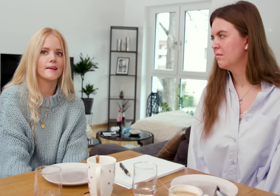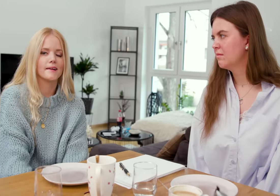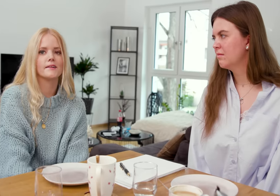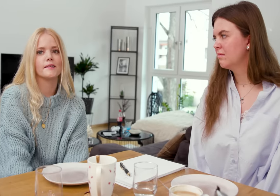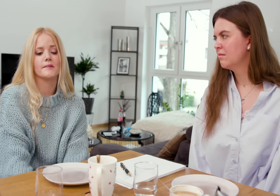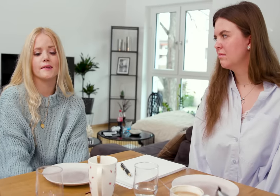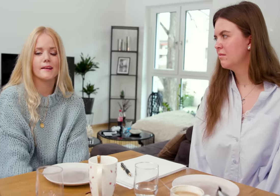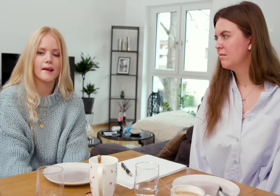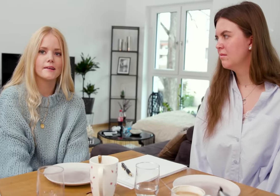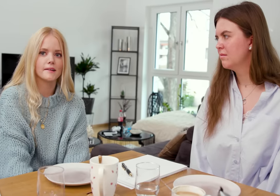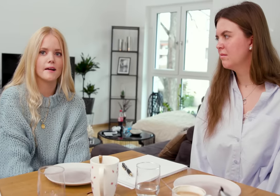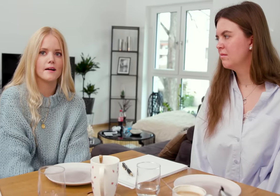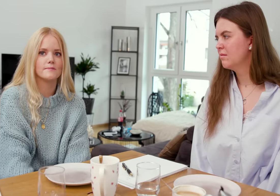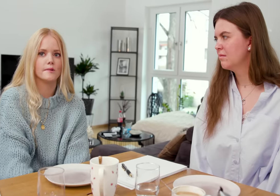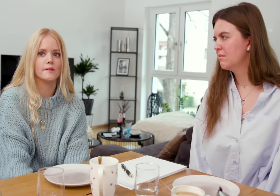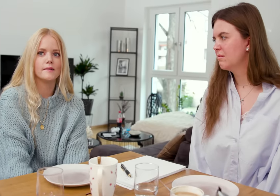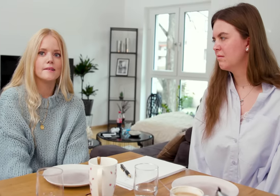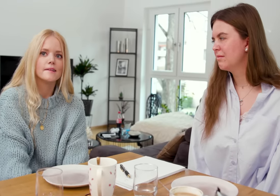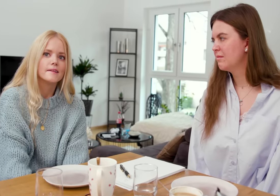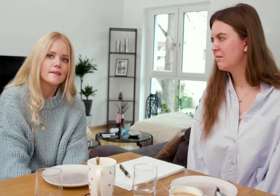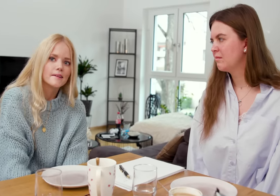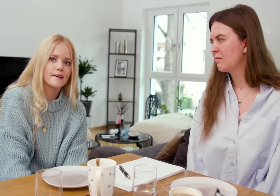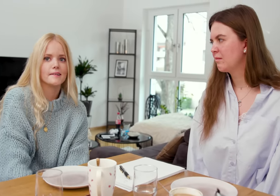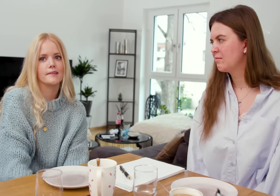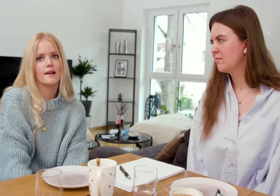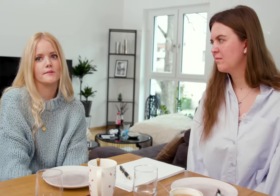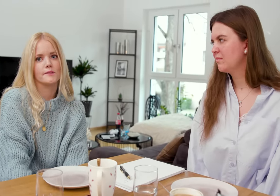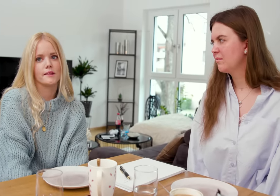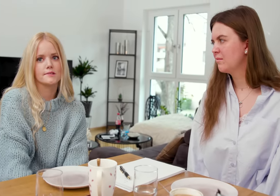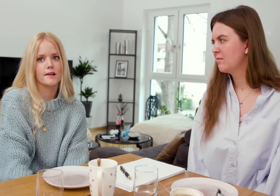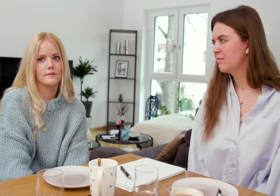die vielleicht kleine Kinder haben, wo gerade die Diagnose gestellt wurde.